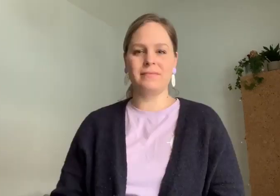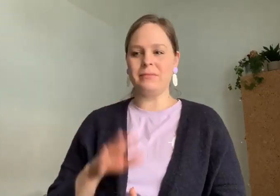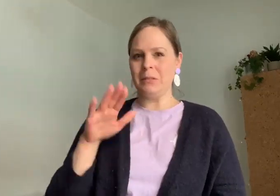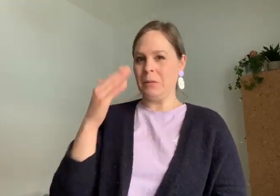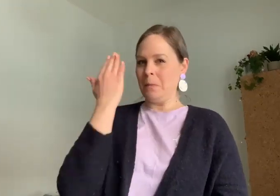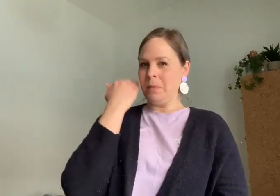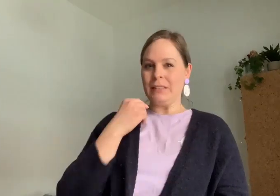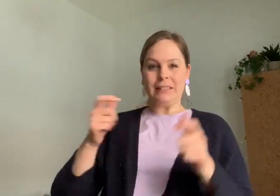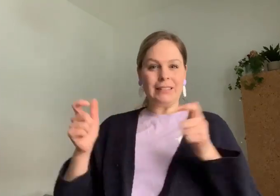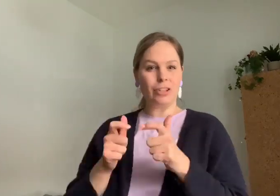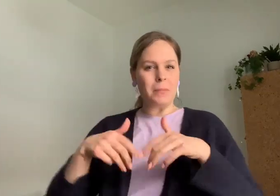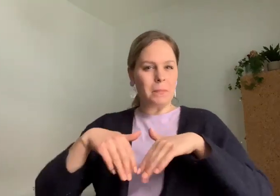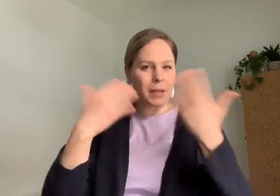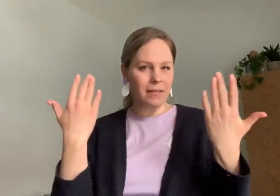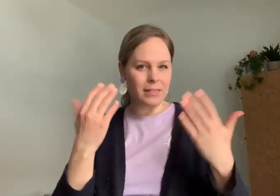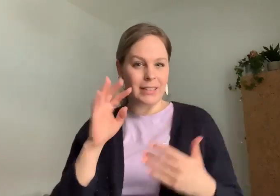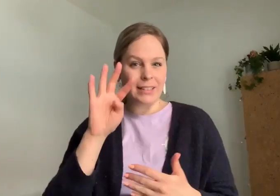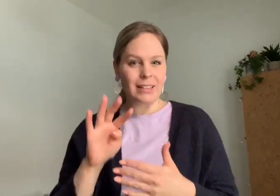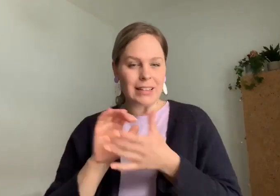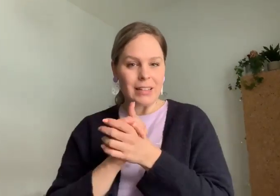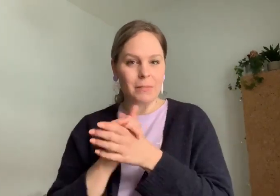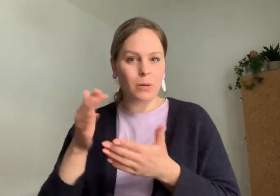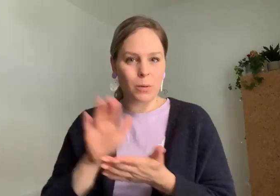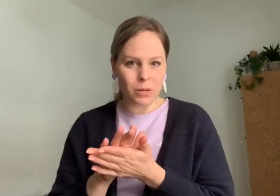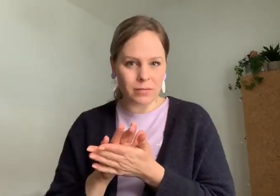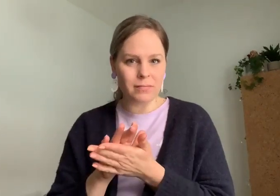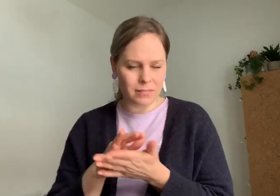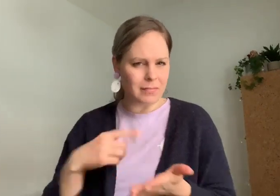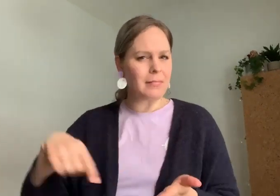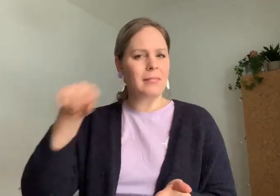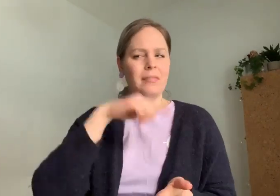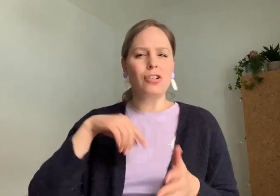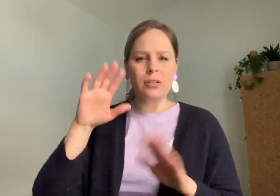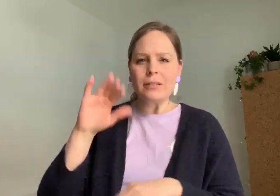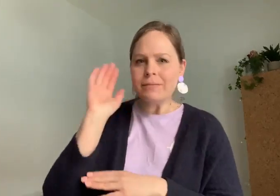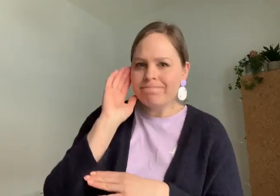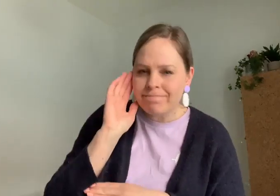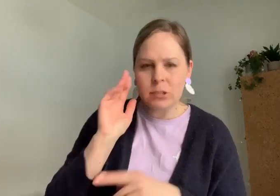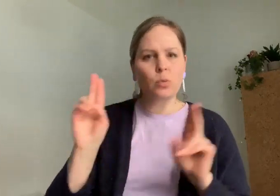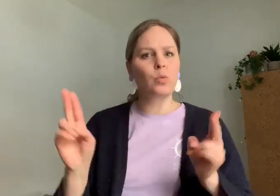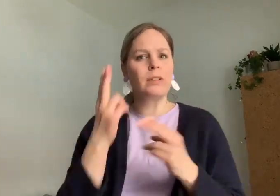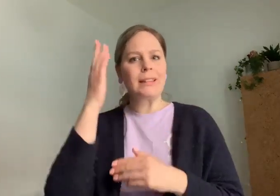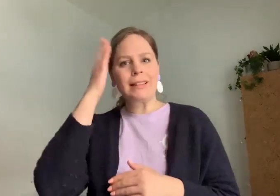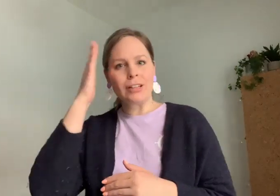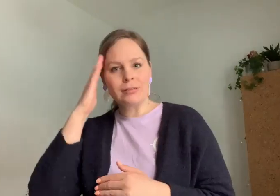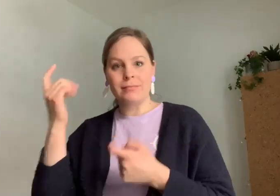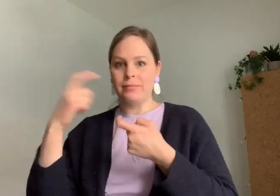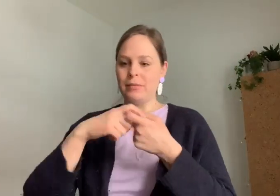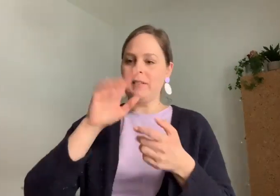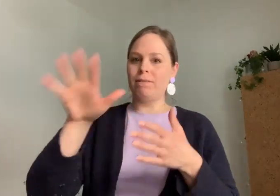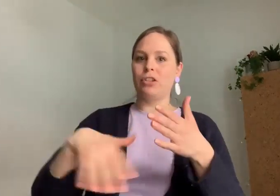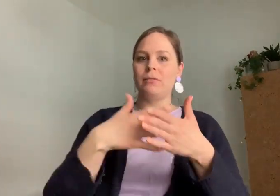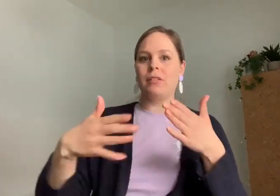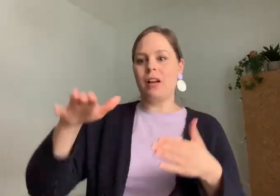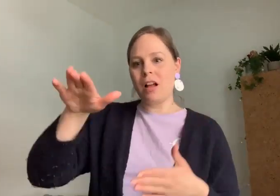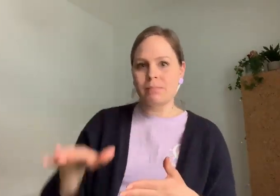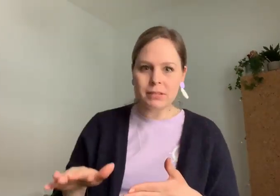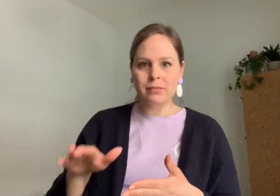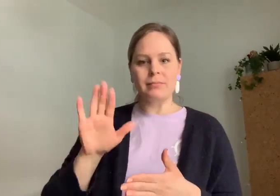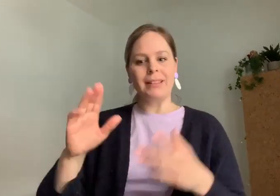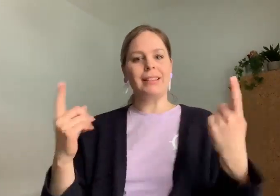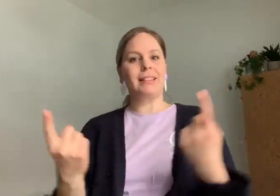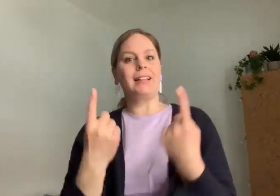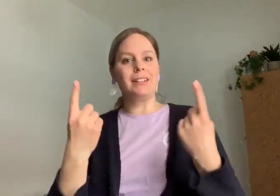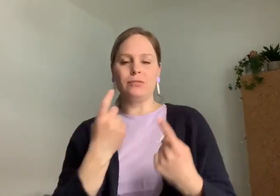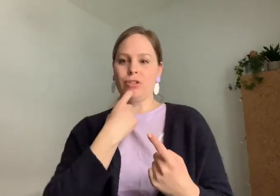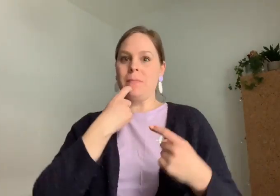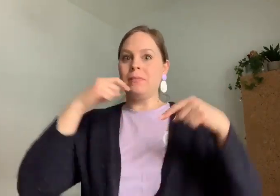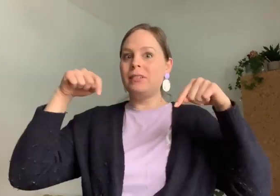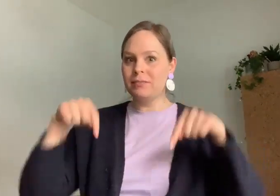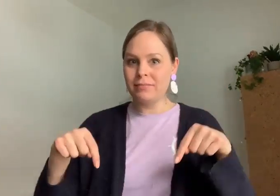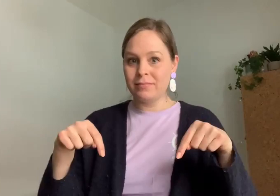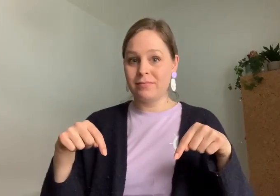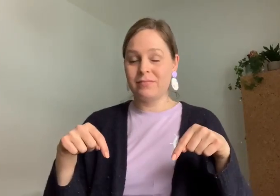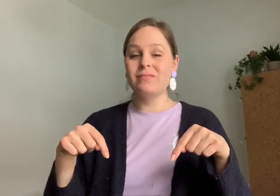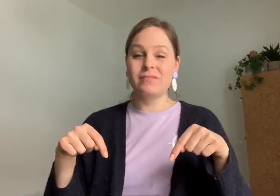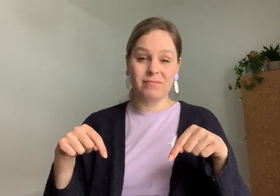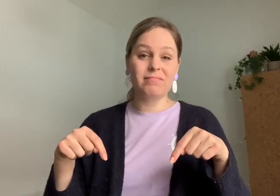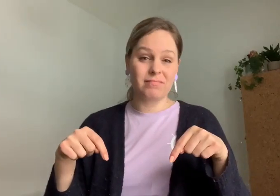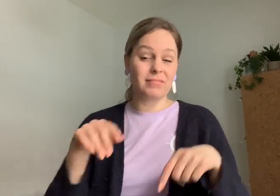Liiton järjestöpäivillä 4.2. kuultiin uusinta tietoa viittomakielisten lasten tilanteesta Suomessa: -